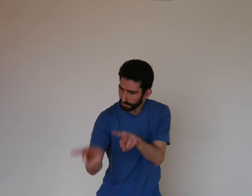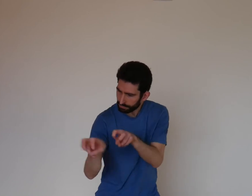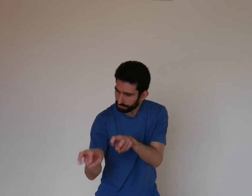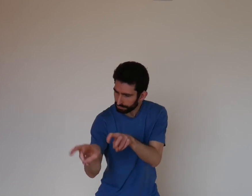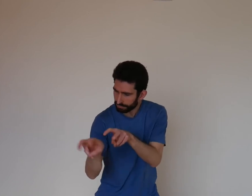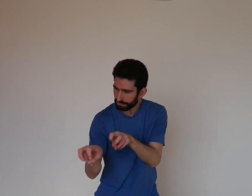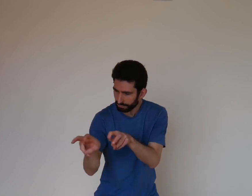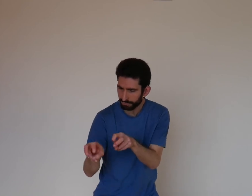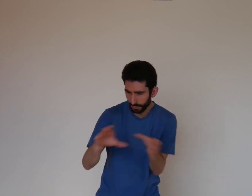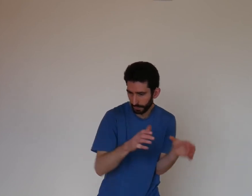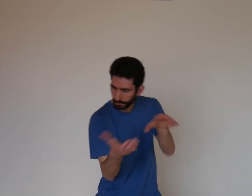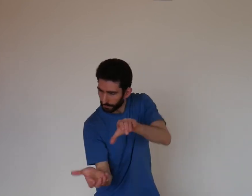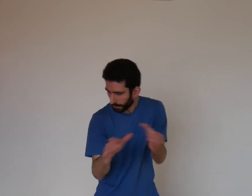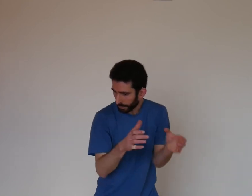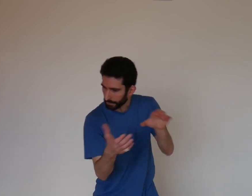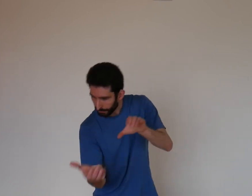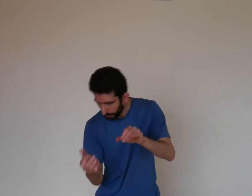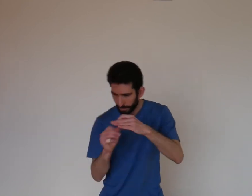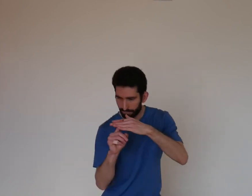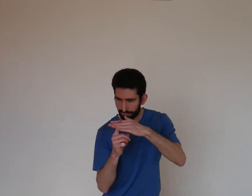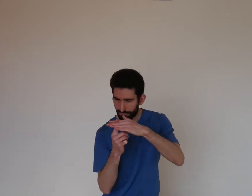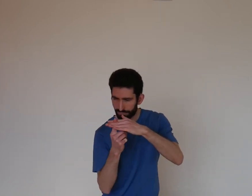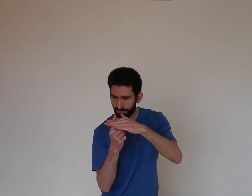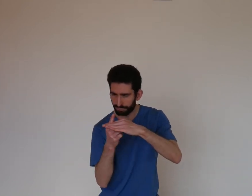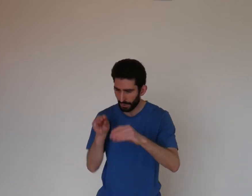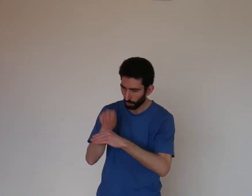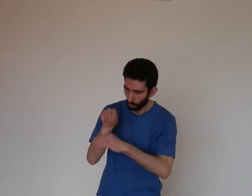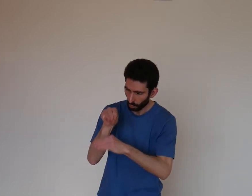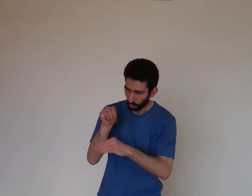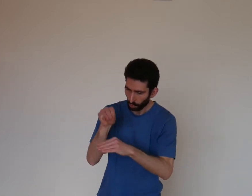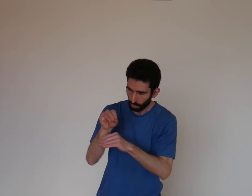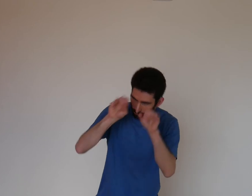on déverse sur les champs pour nourrir les plantes.